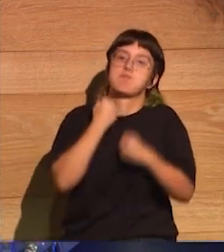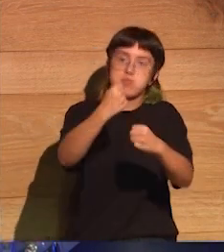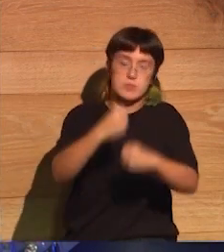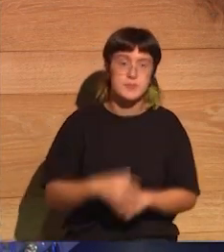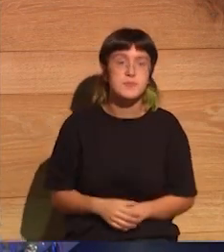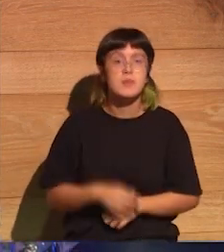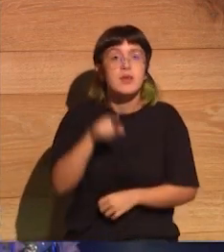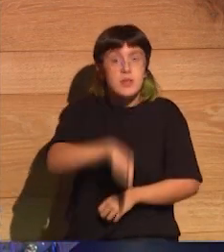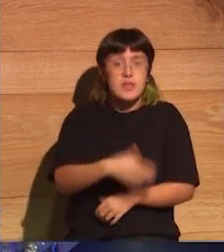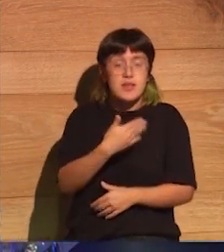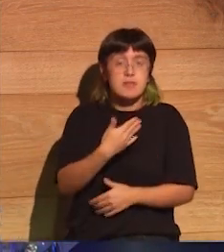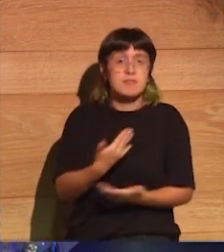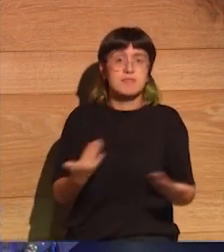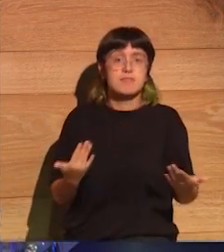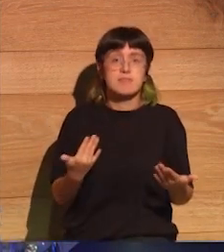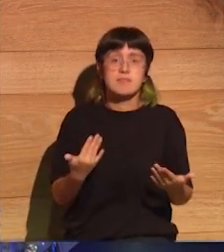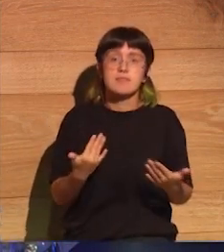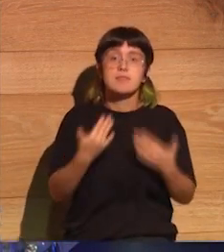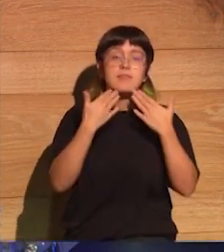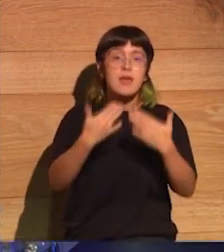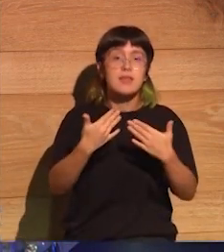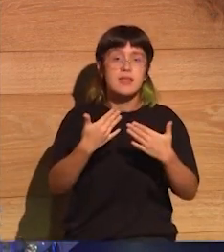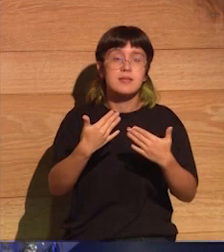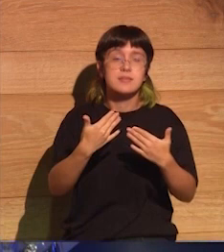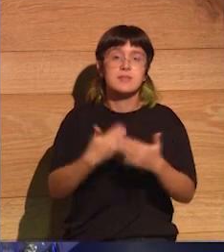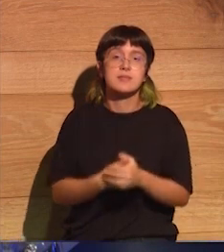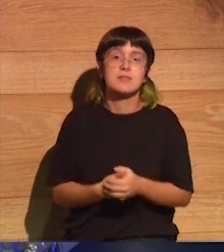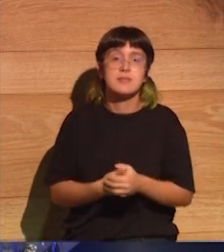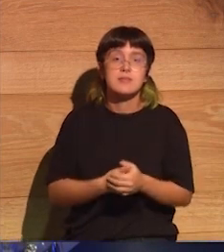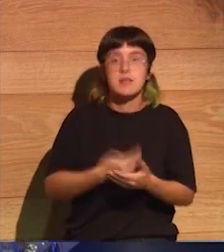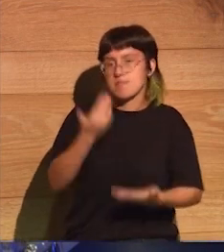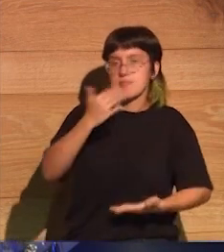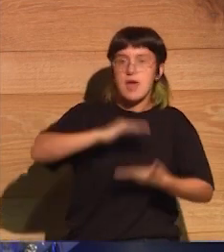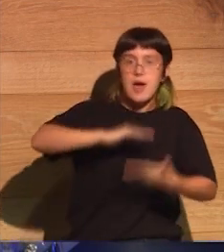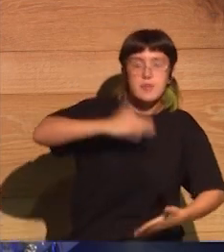es precisamente el poder potenciar todas las skills, todas las habilidades,